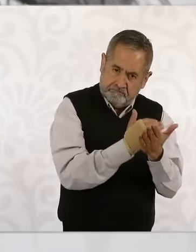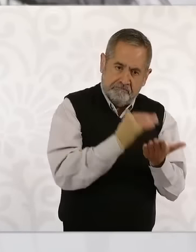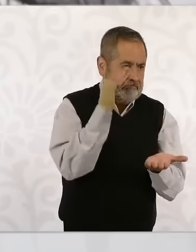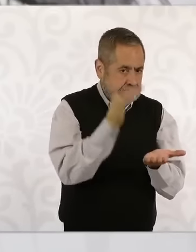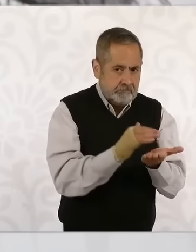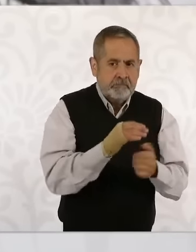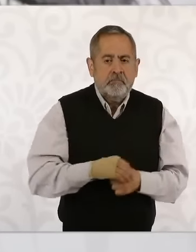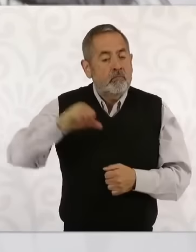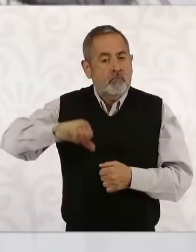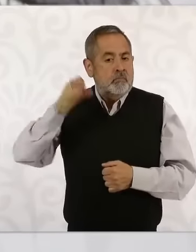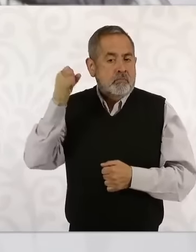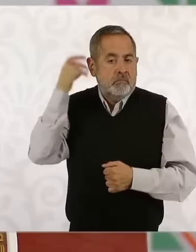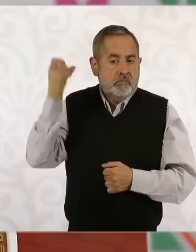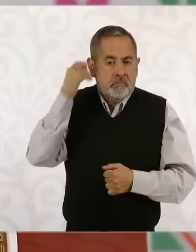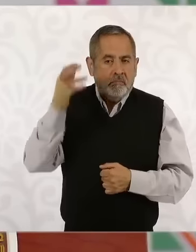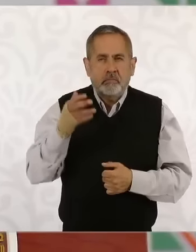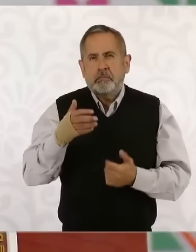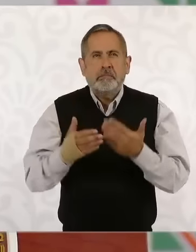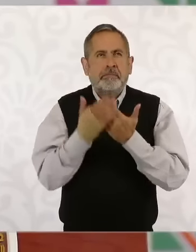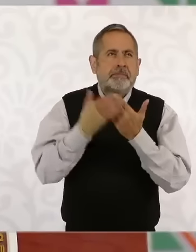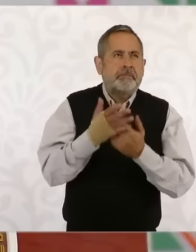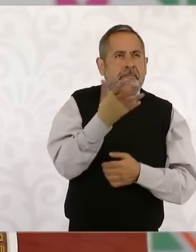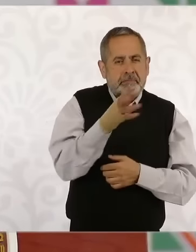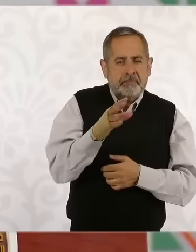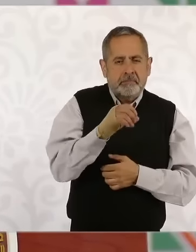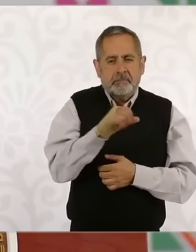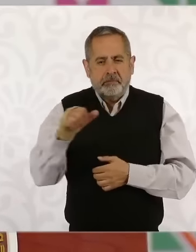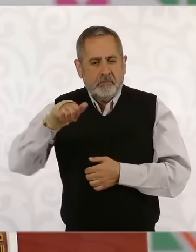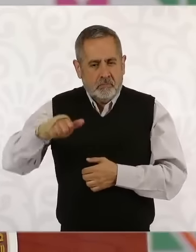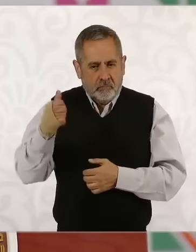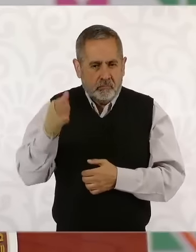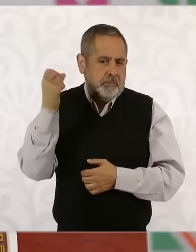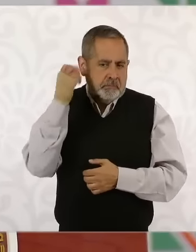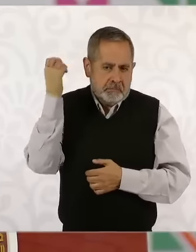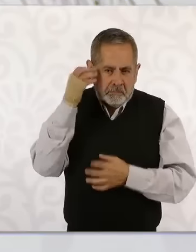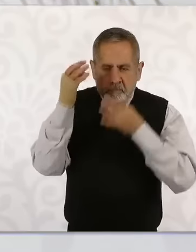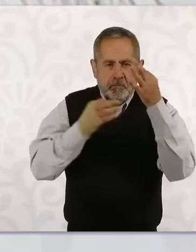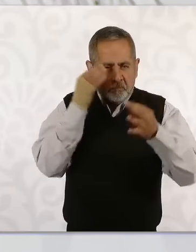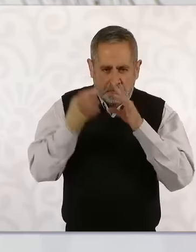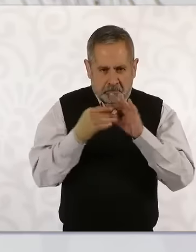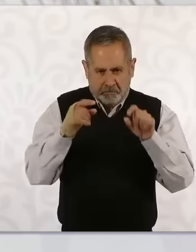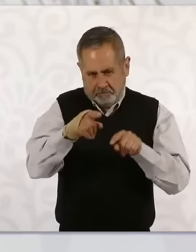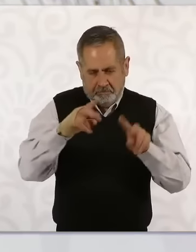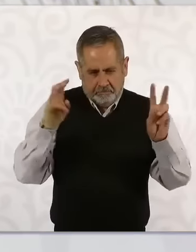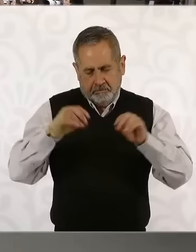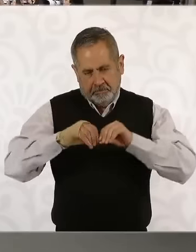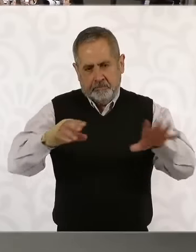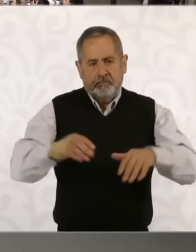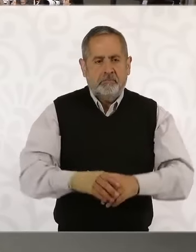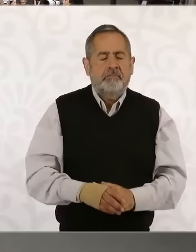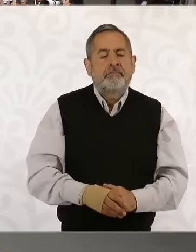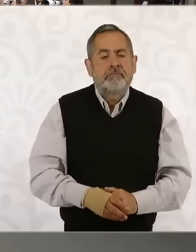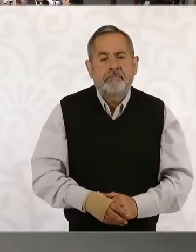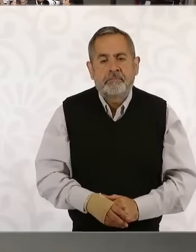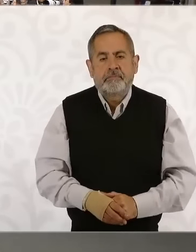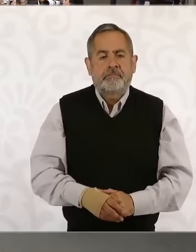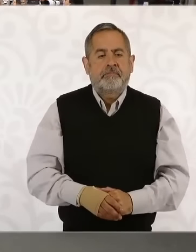a las 10 va a haber esta 10, 11 por ahí va a haber una conferencia de prensa sobre este tema.